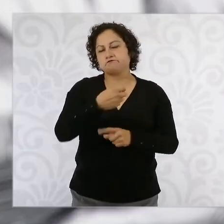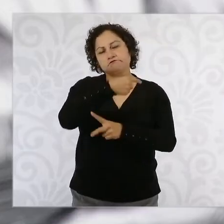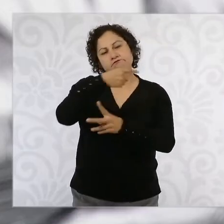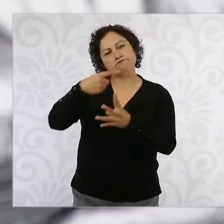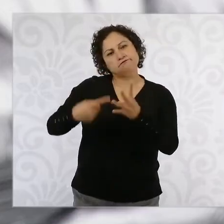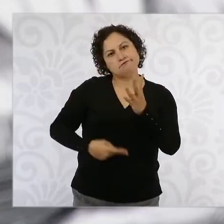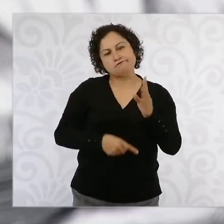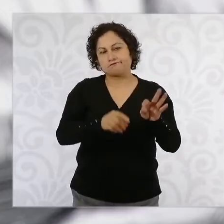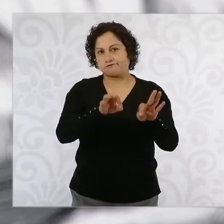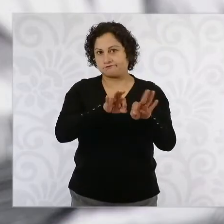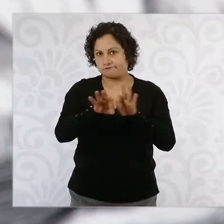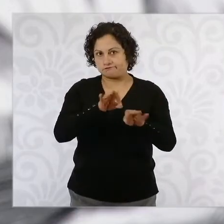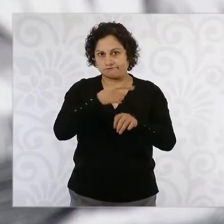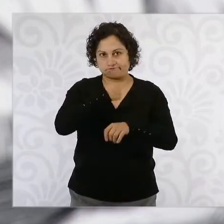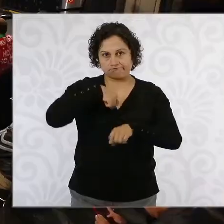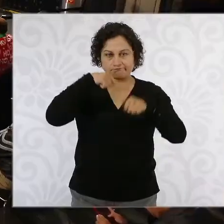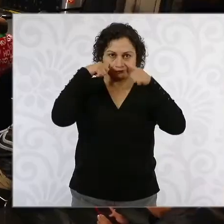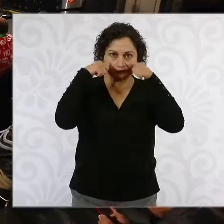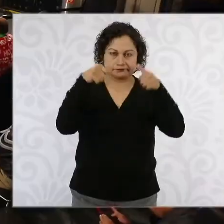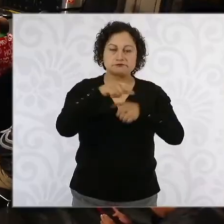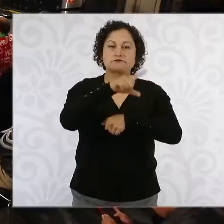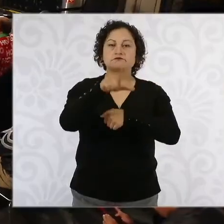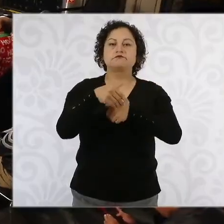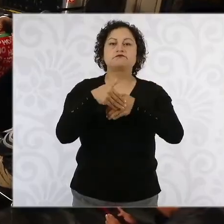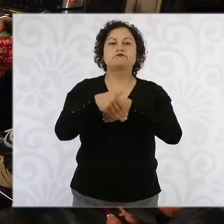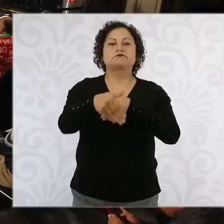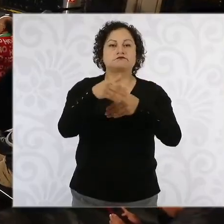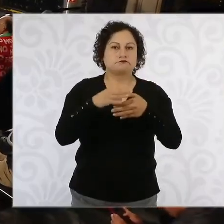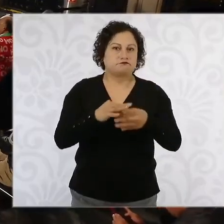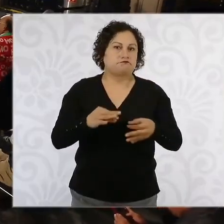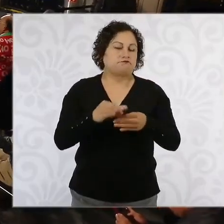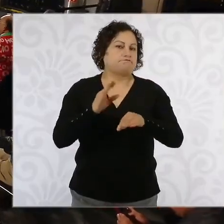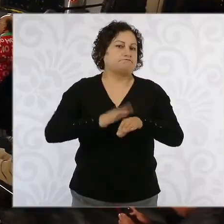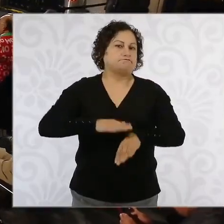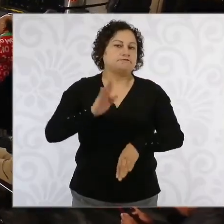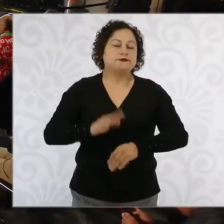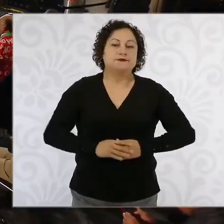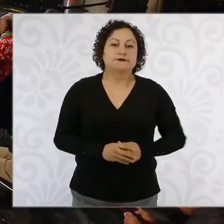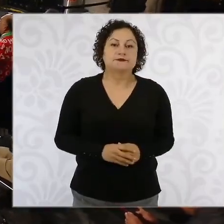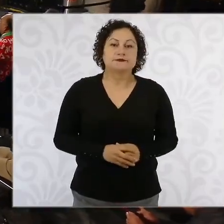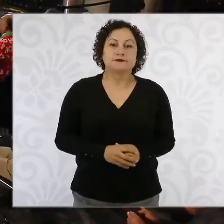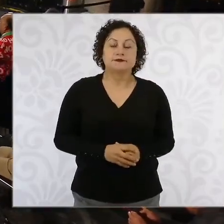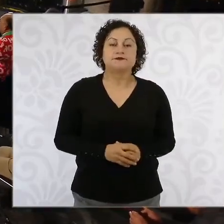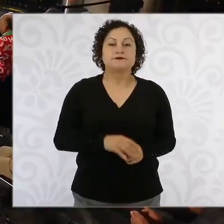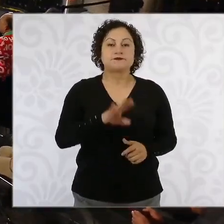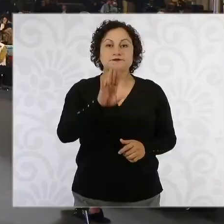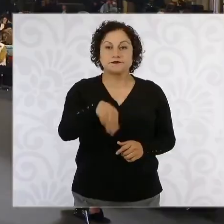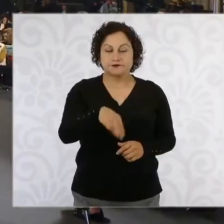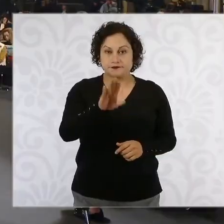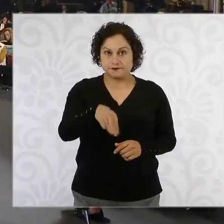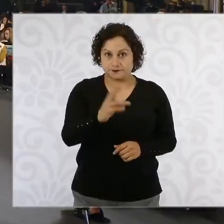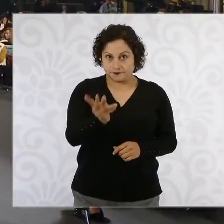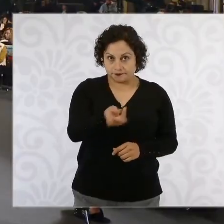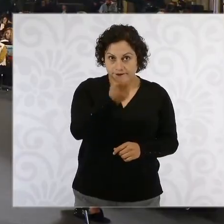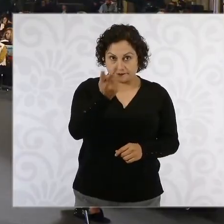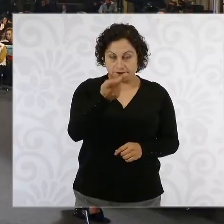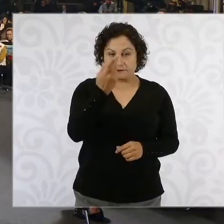ya lo informaremos señora presidenta en relación con Donald Trump estas posturas que usted hoy ha